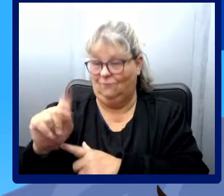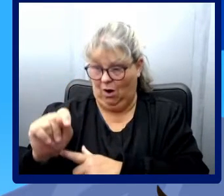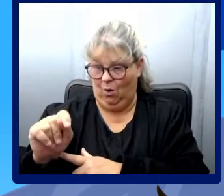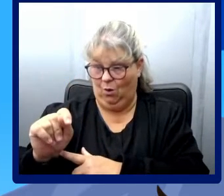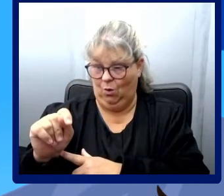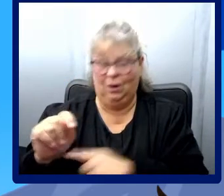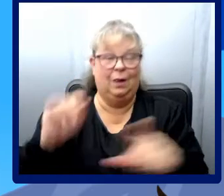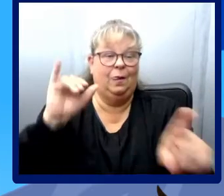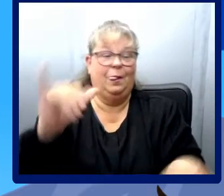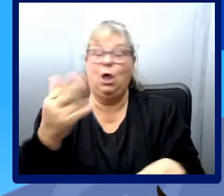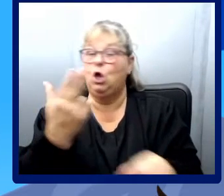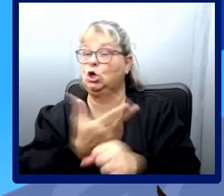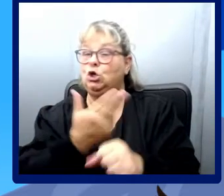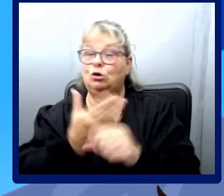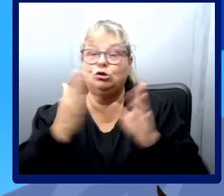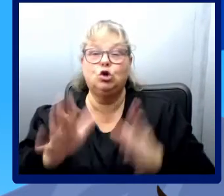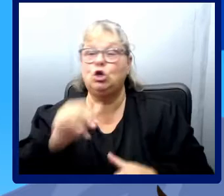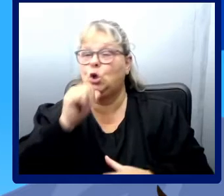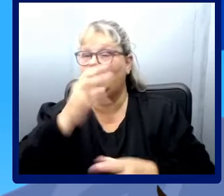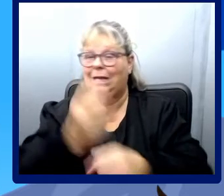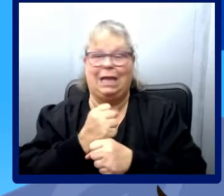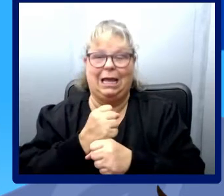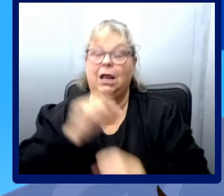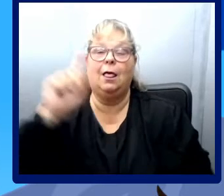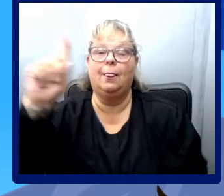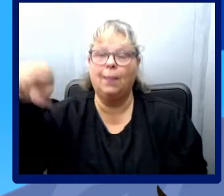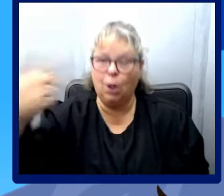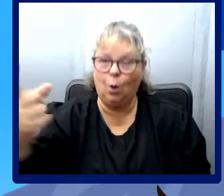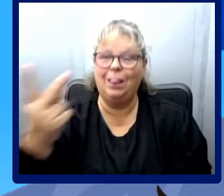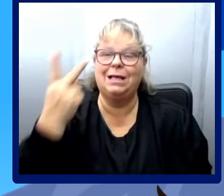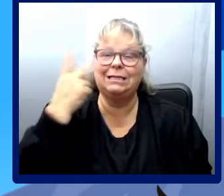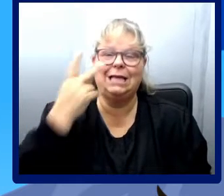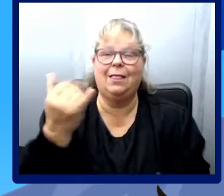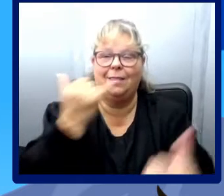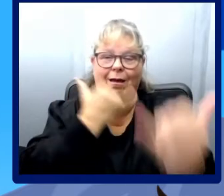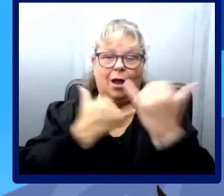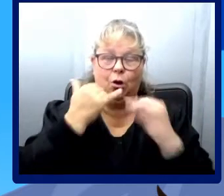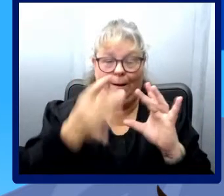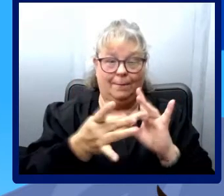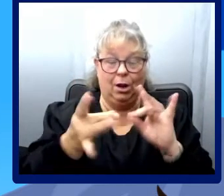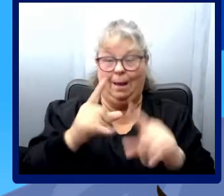el usuario no recibe nada, solo ve el mensaje de error. Pero con la solución de flujo de Salesforce Lab,